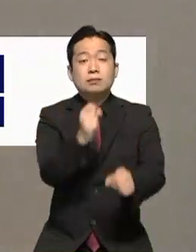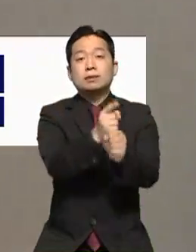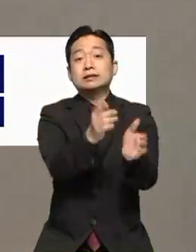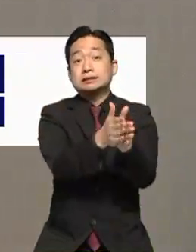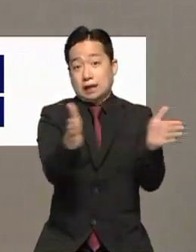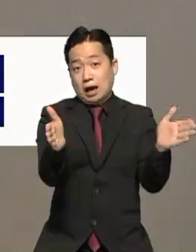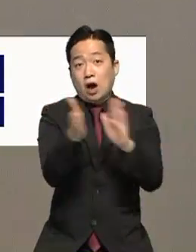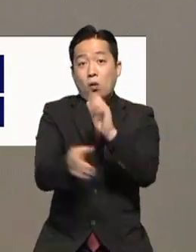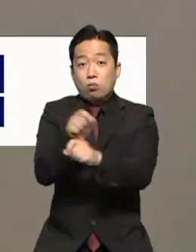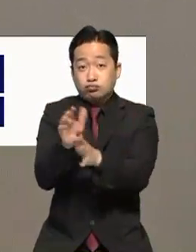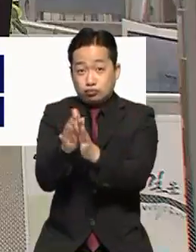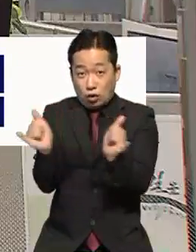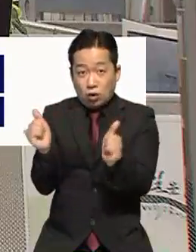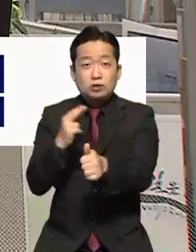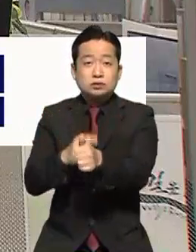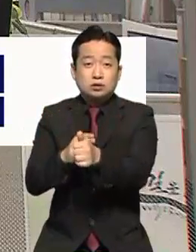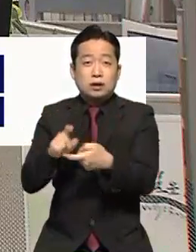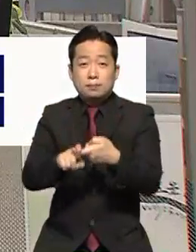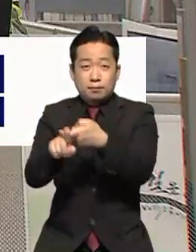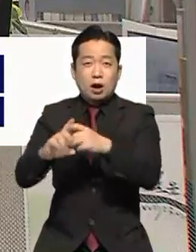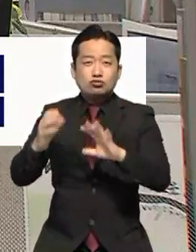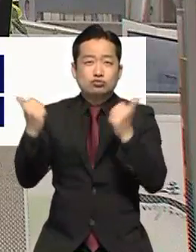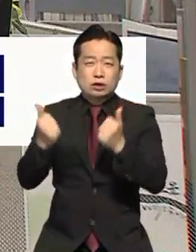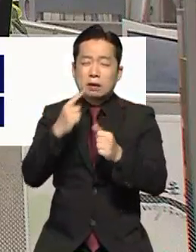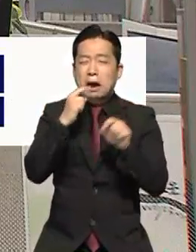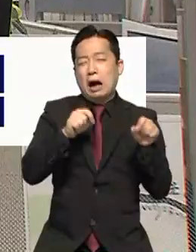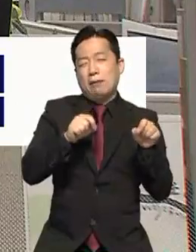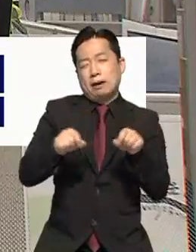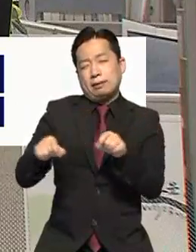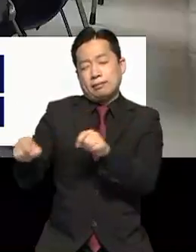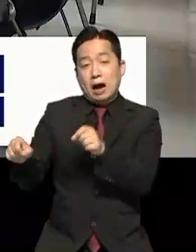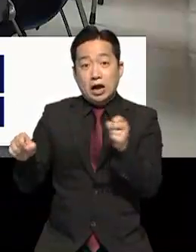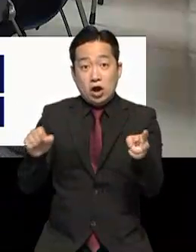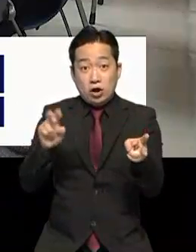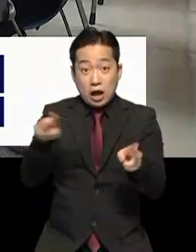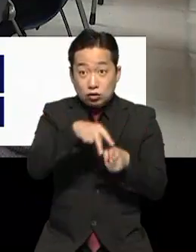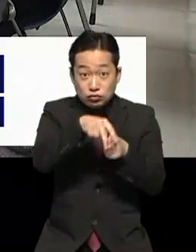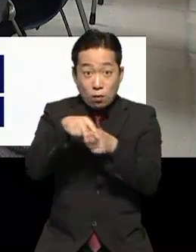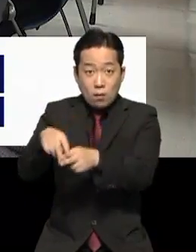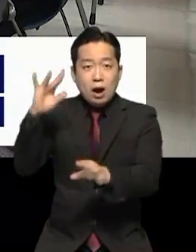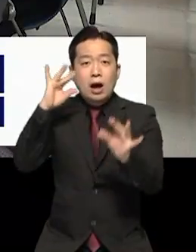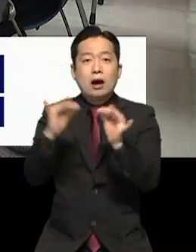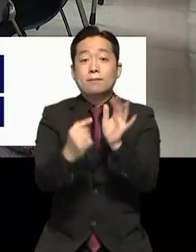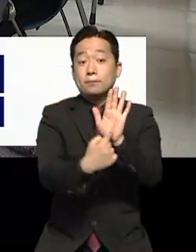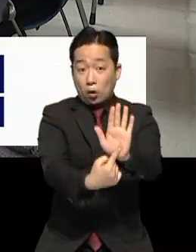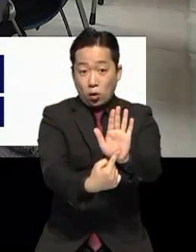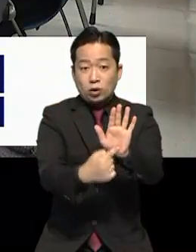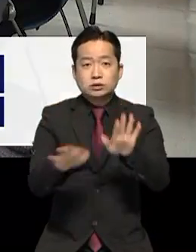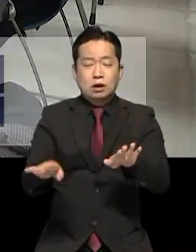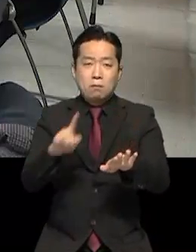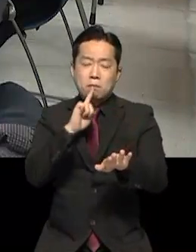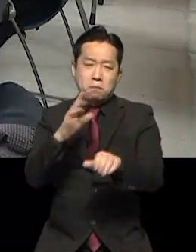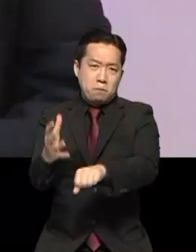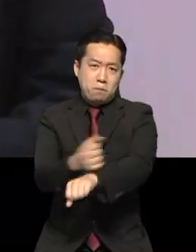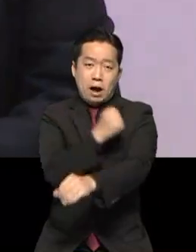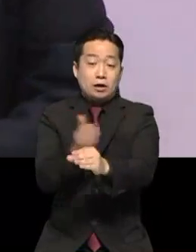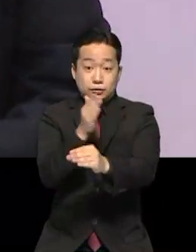도입됐지만 공무원과 교원노조는 국회 논의가 미뤄지다가 여야 대선 후보가 찬성 뜻을 밝히면서 급물살을 탔습니다. 반발도 만만치 않습니다.